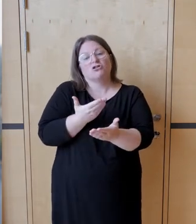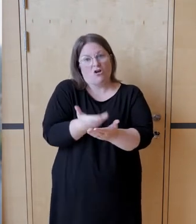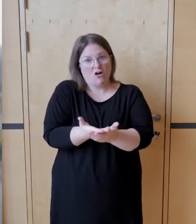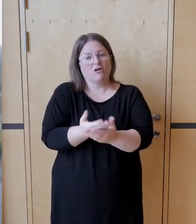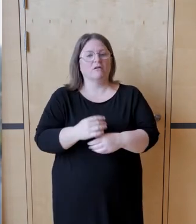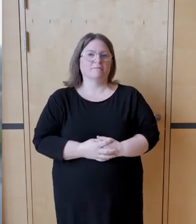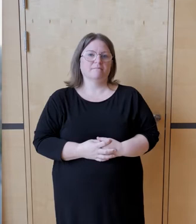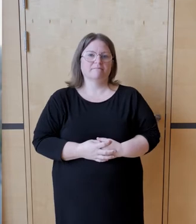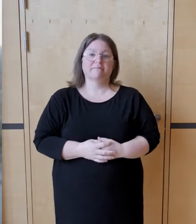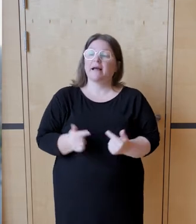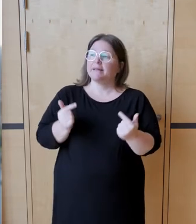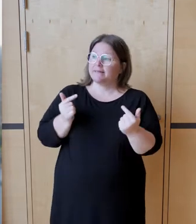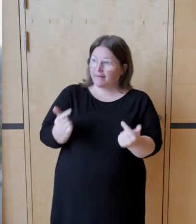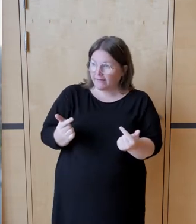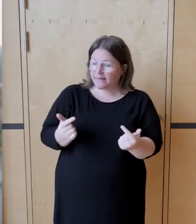Tack ska du ha ingen tala anmäl